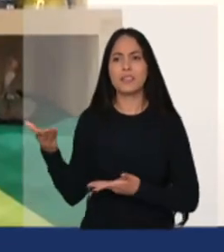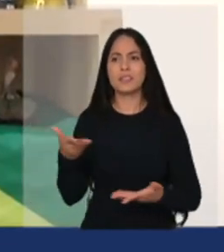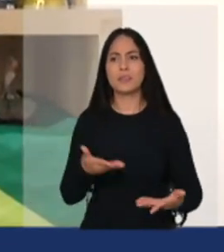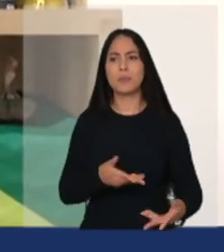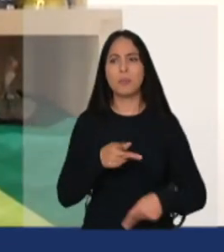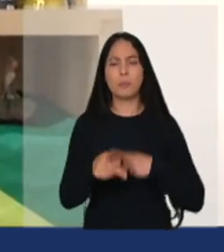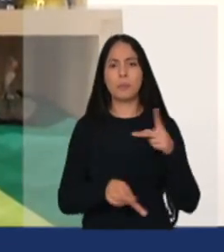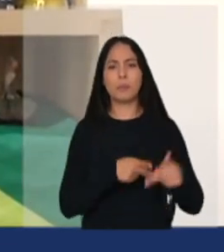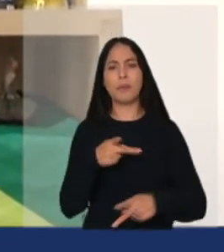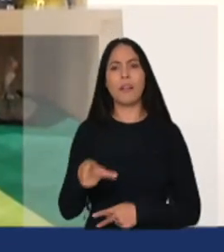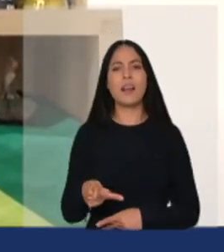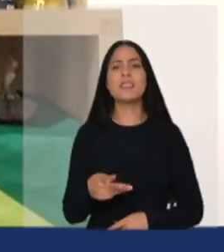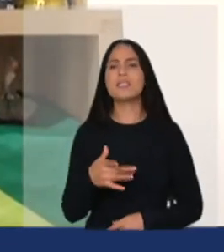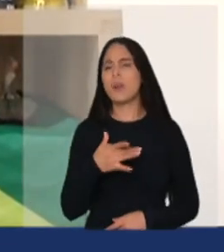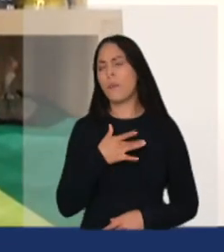BÁ SICAS, O POVO MINEIRO DE